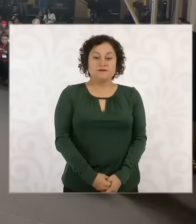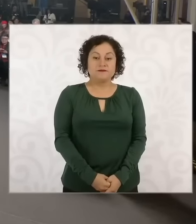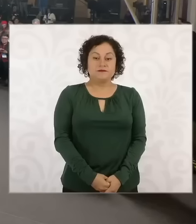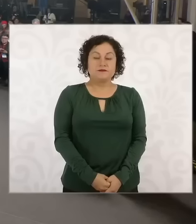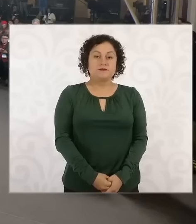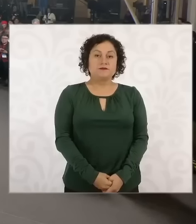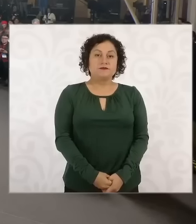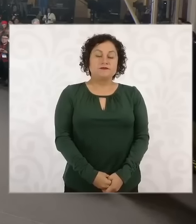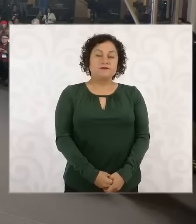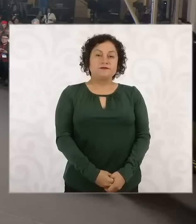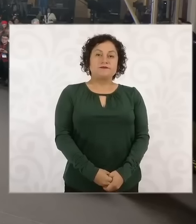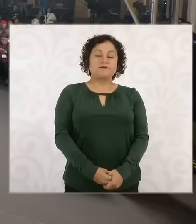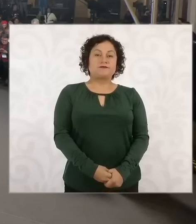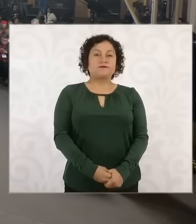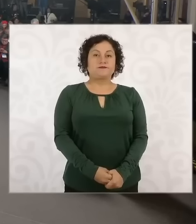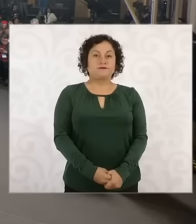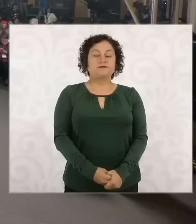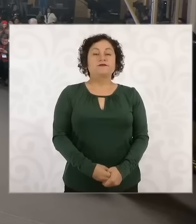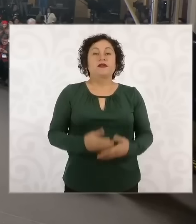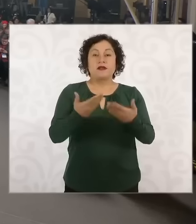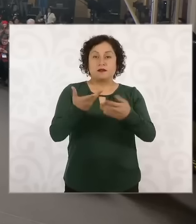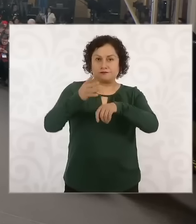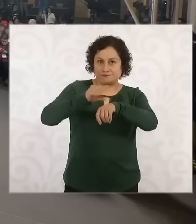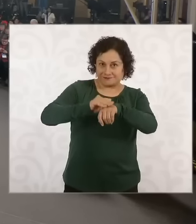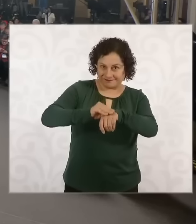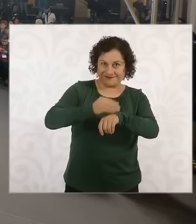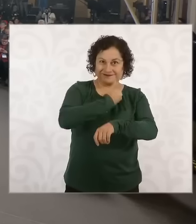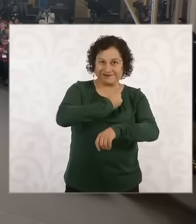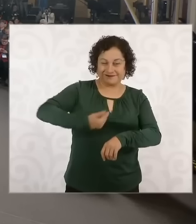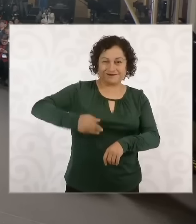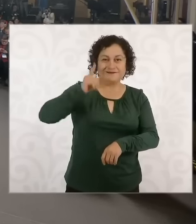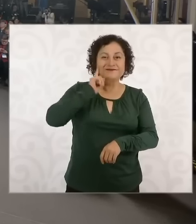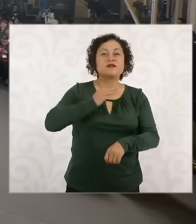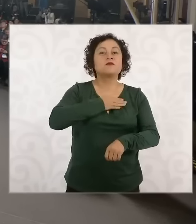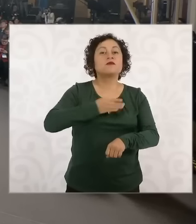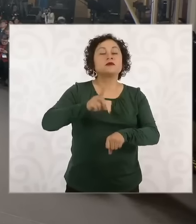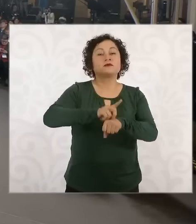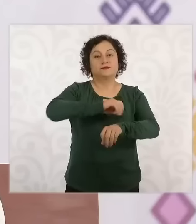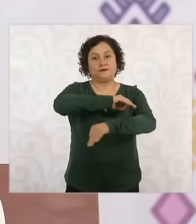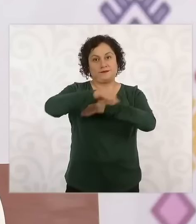Con su permiso, presidenta. Buenos días a todas y a todos. El día de hoy estamos realizando una